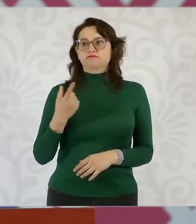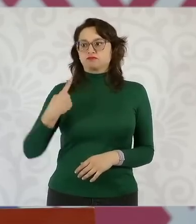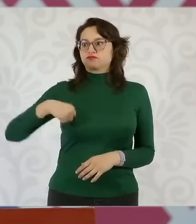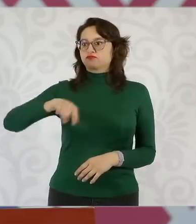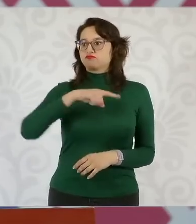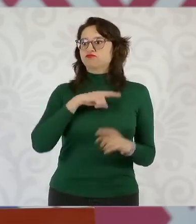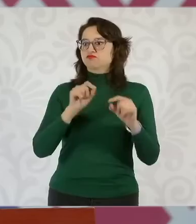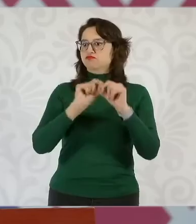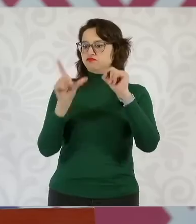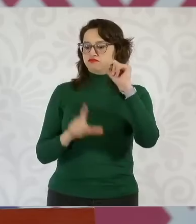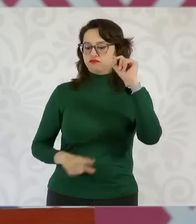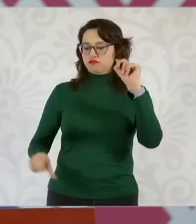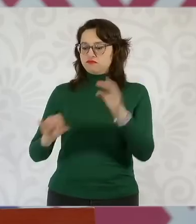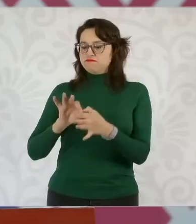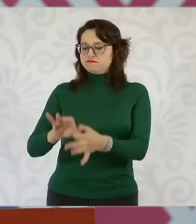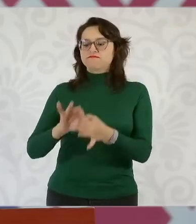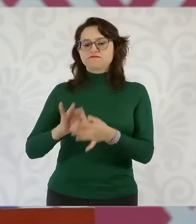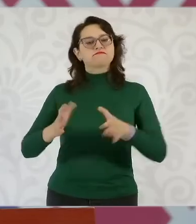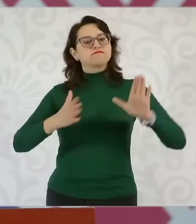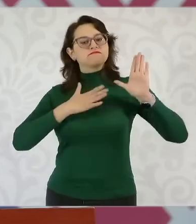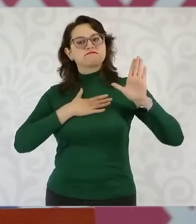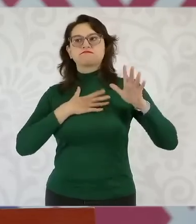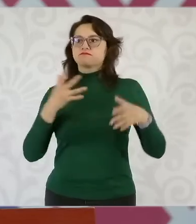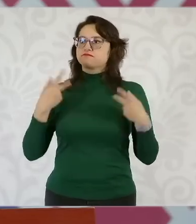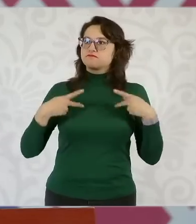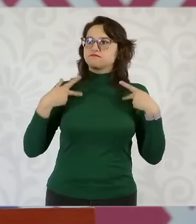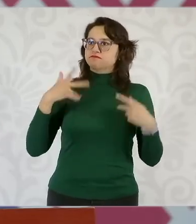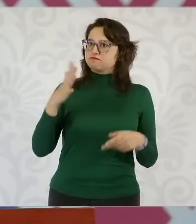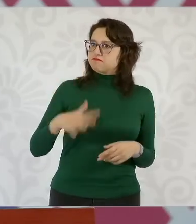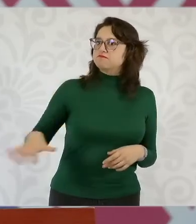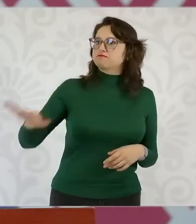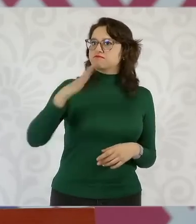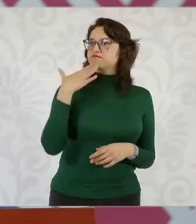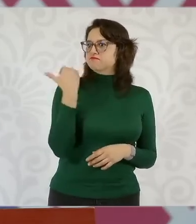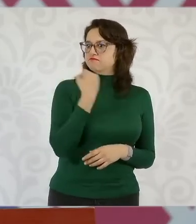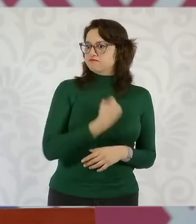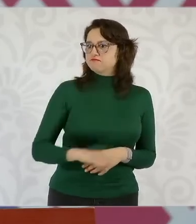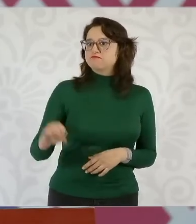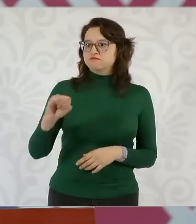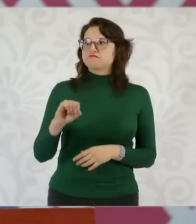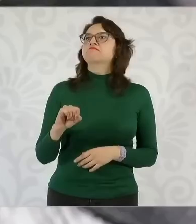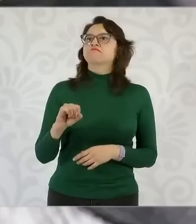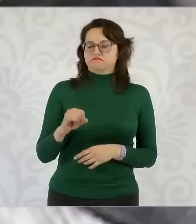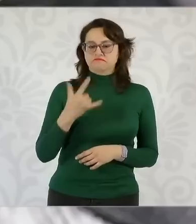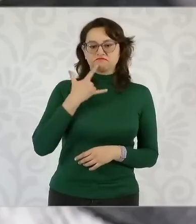con su enorme potencial por eso trabajaremos arduamente para contribuir al desarrollo